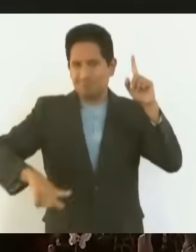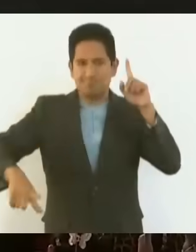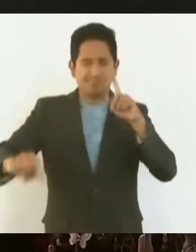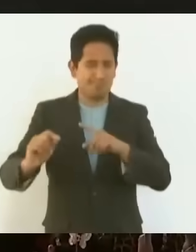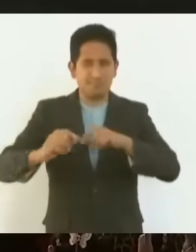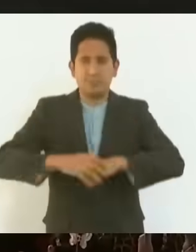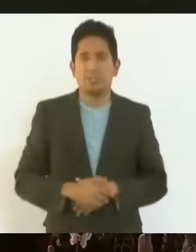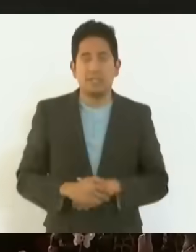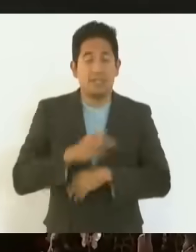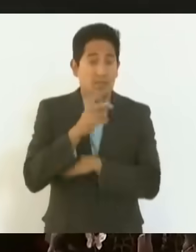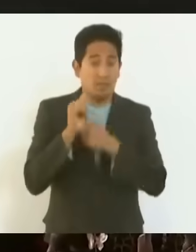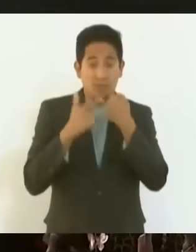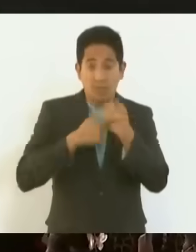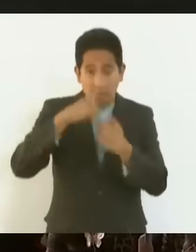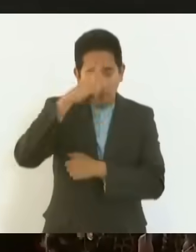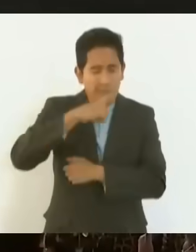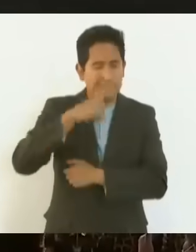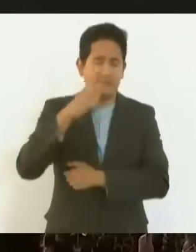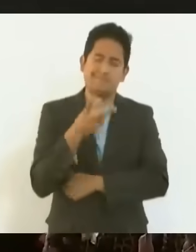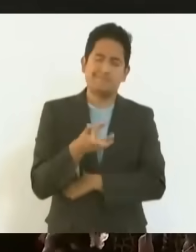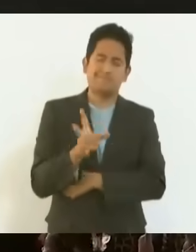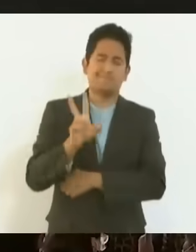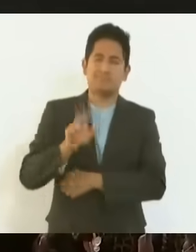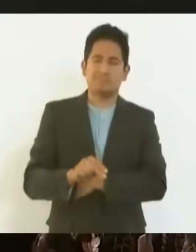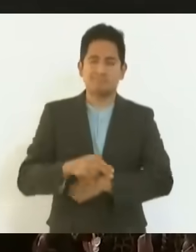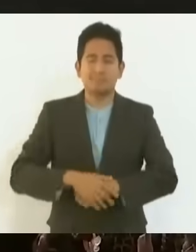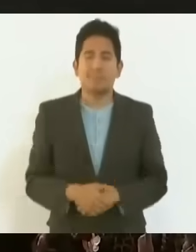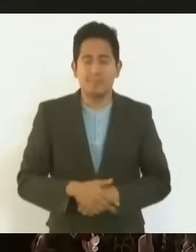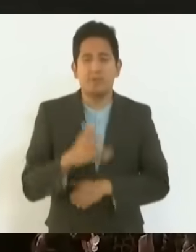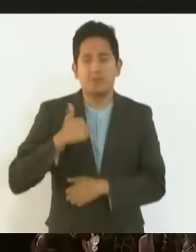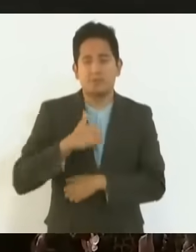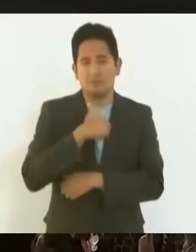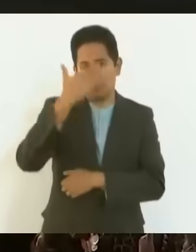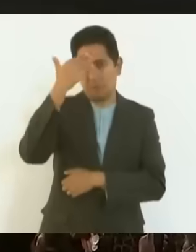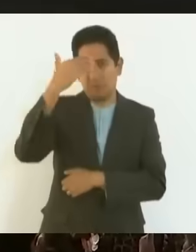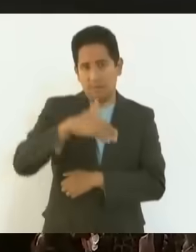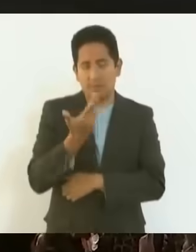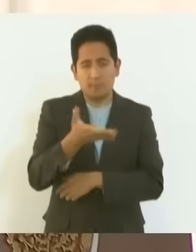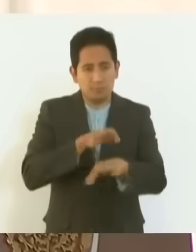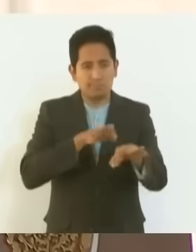que no es sencillo y sabemos que tenemos que seguir trabajando porque este es un asunto de